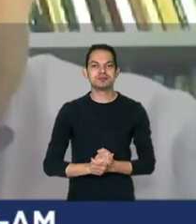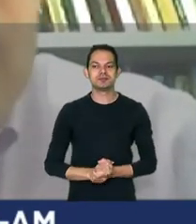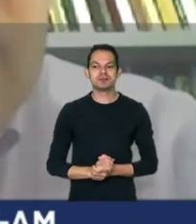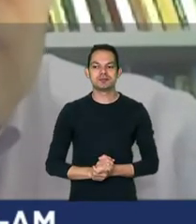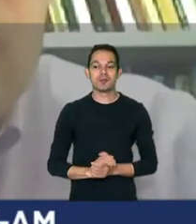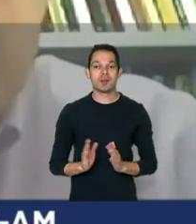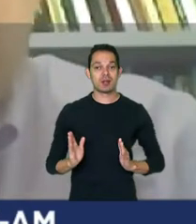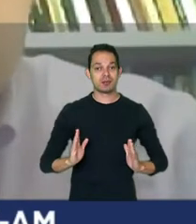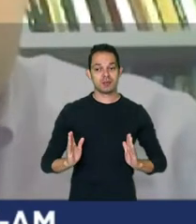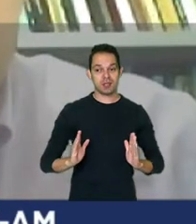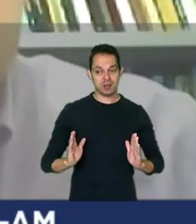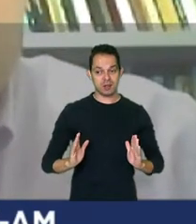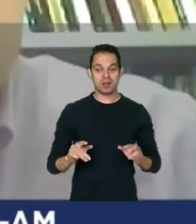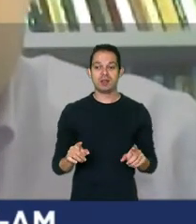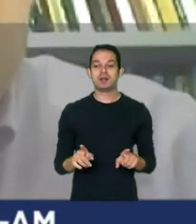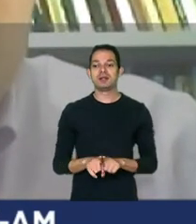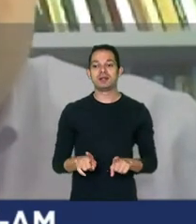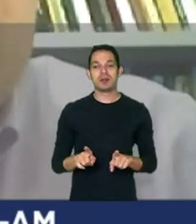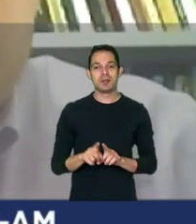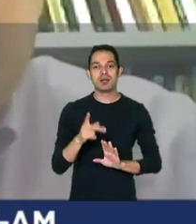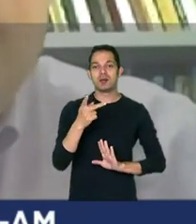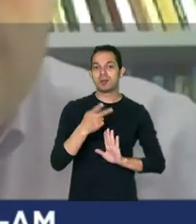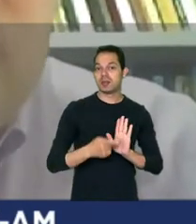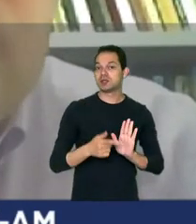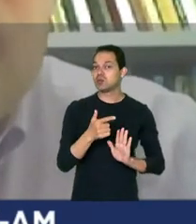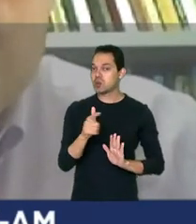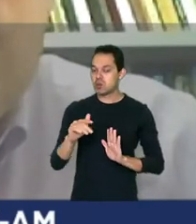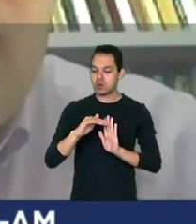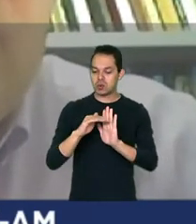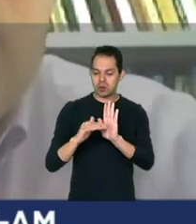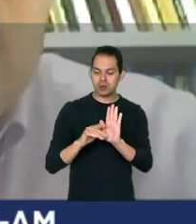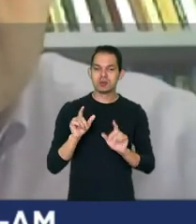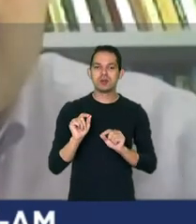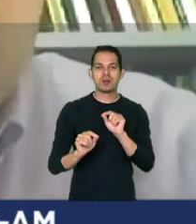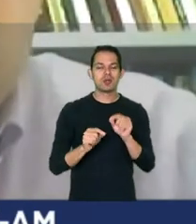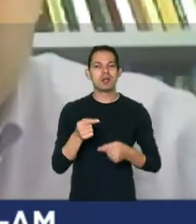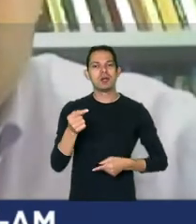PERÍODO. ALÉM DE QUE TEM OUTRO PROJETO TAMBÉM NA PAUTA QUE É A POLÍTICA NACIONAL DA